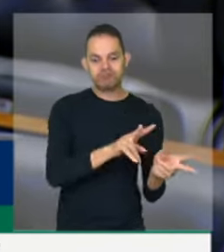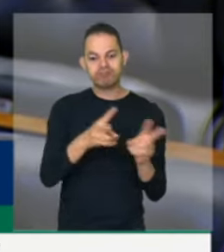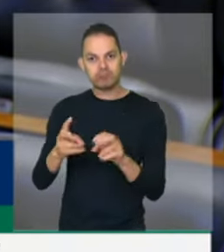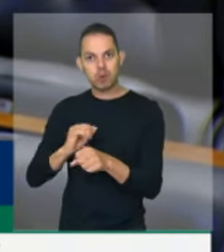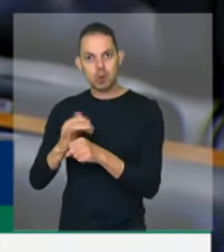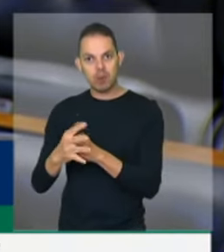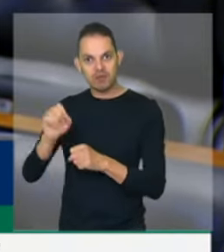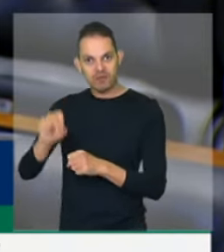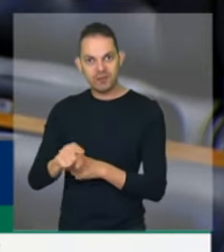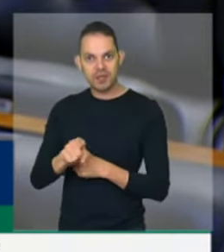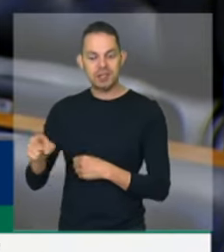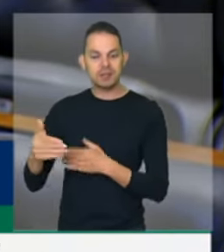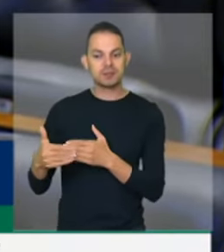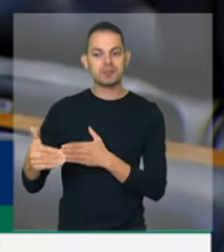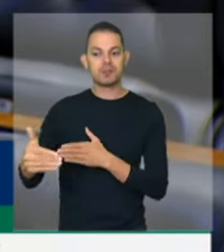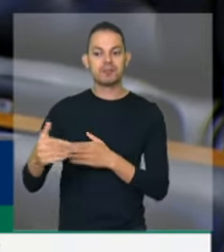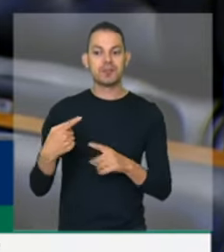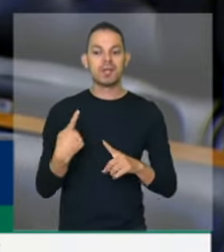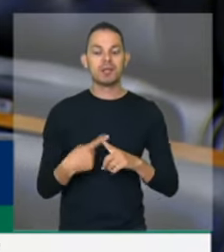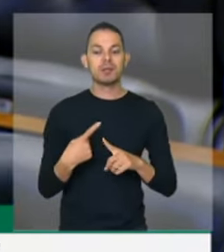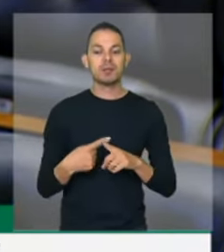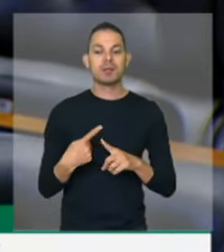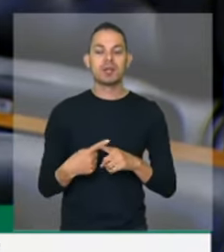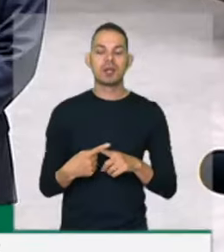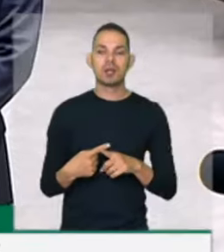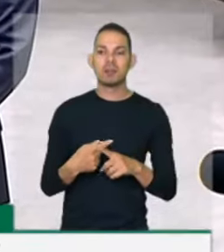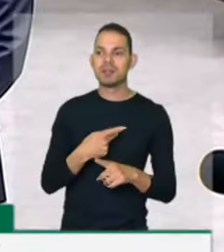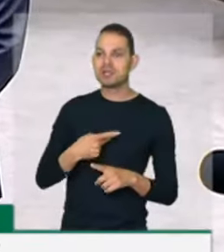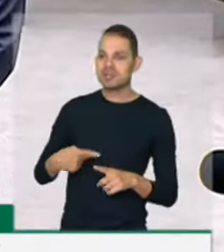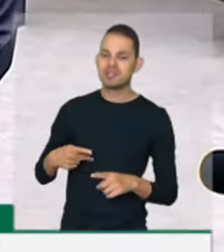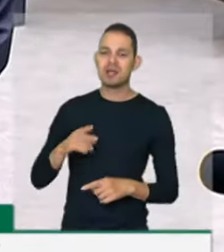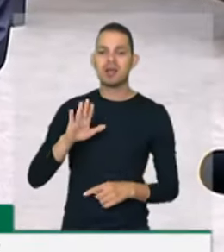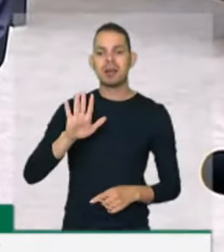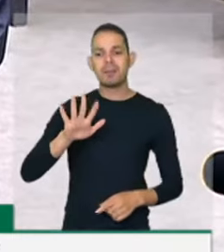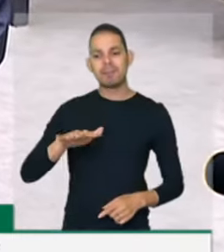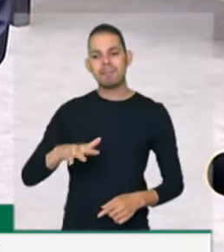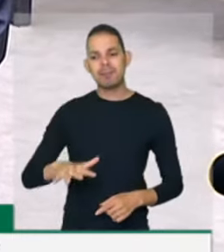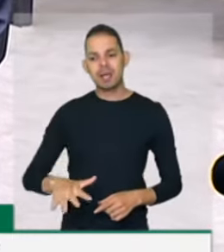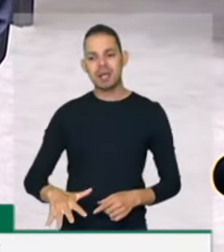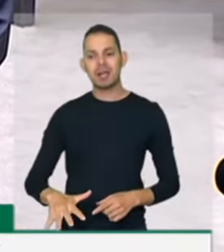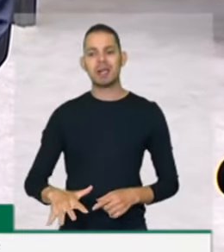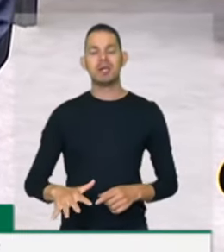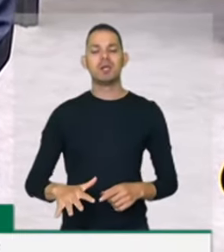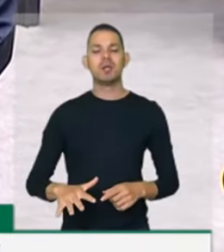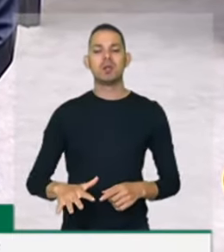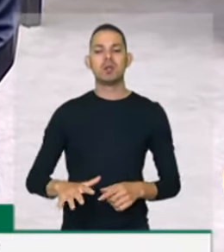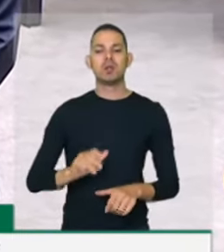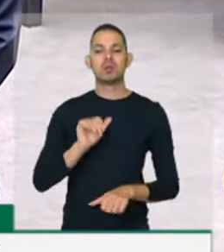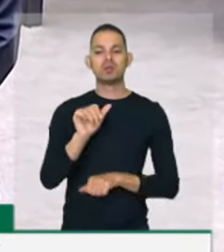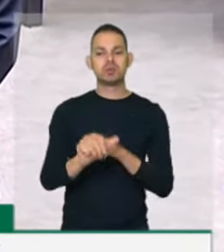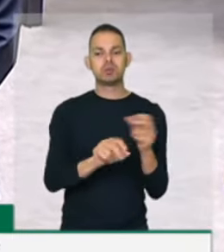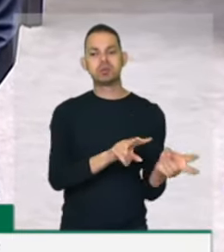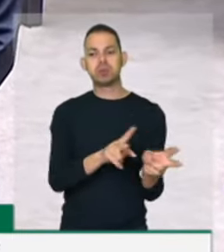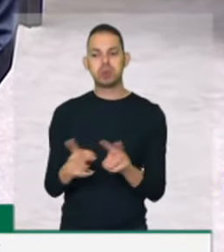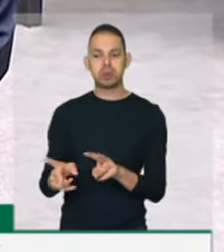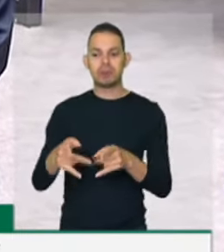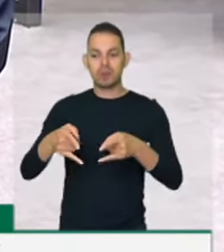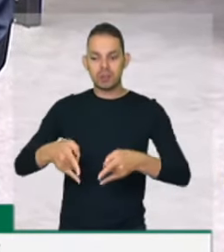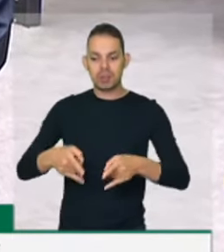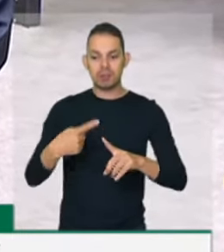DEPUTADO LUIZINHO, SENHORAS E SENHORES DEPUTADOS, SENHOR PRESIDENTE, É MUITO MAIS BARATO NÓS TRANSFORMARMOS ESSE LEITO PORQUE AS PESSOAS QUE TRABALHAM, EQUIPE MULTIPROFISSIONAL QUE JÁ TRABALHA NESSES LEITOS VAI SER